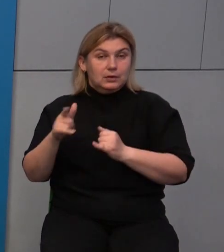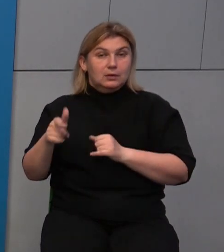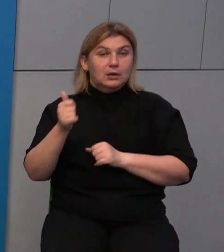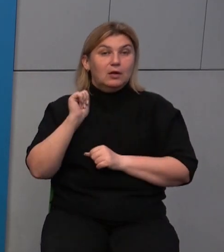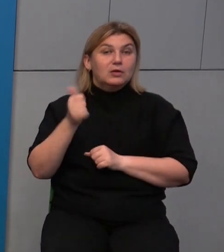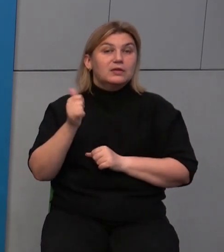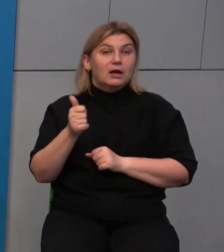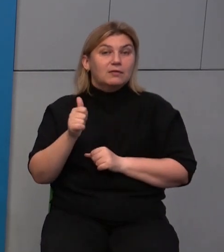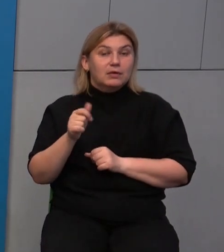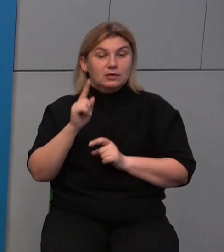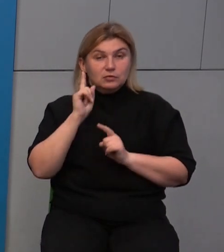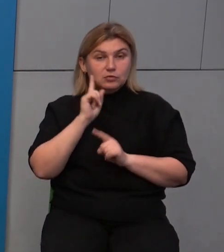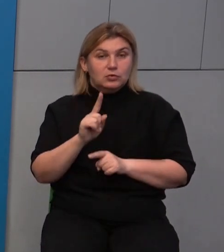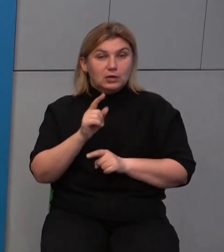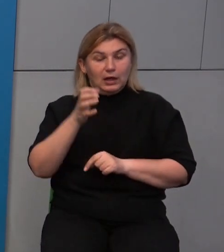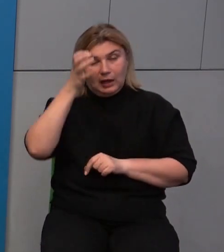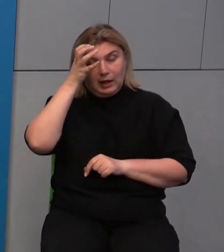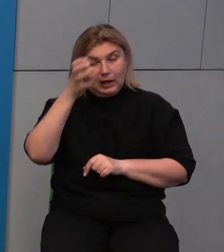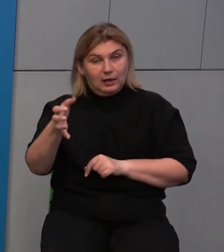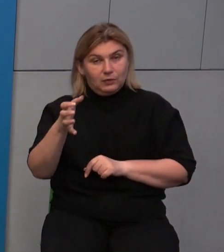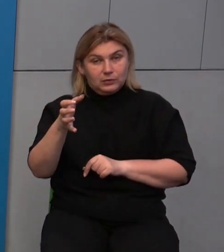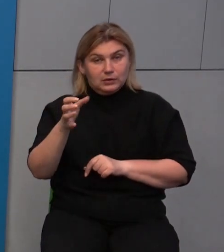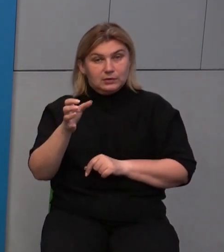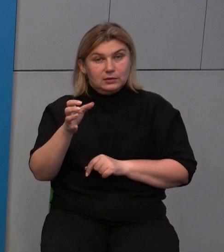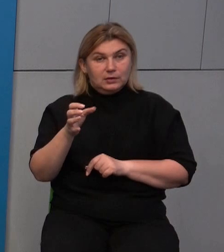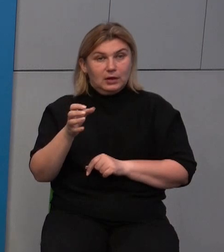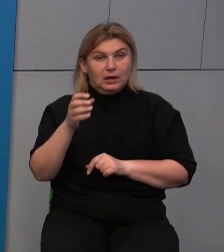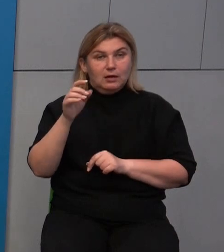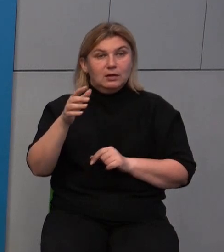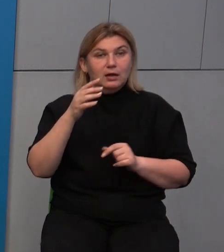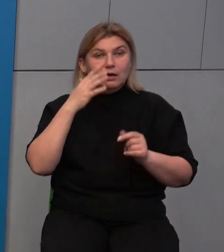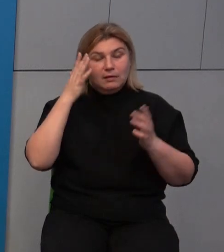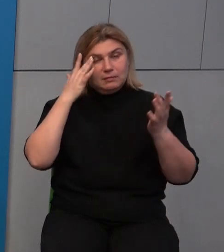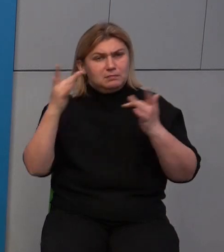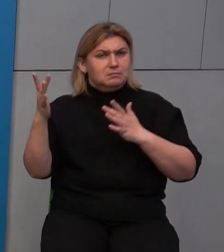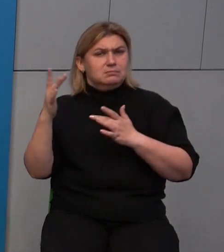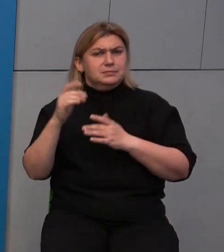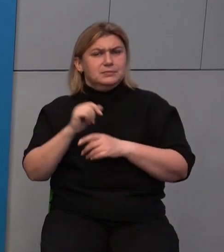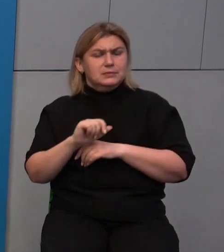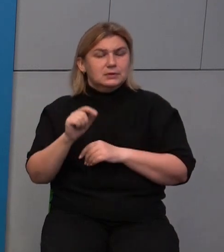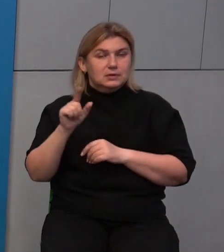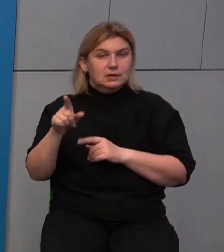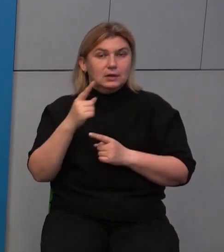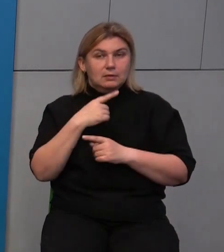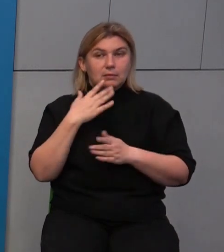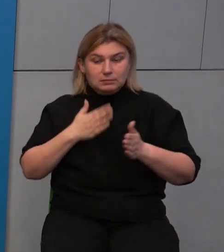jako rzeczywiście autor science fiction i rzeczywiście podążył tą ścieżką.